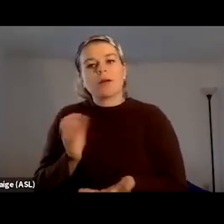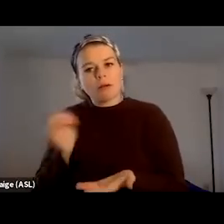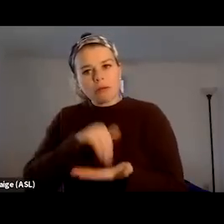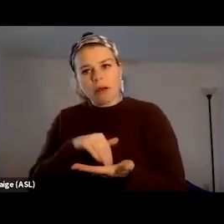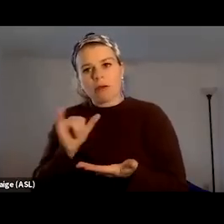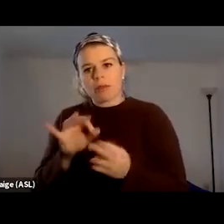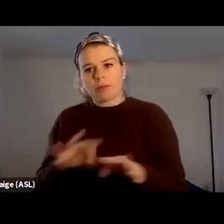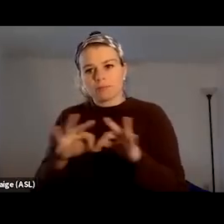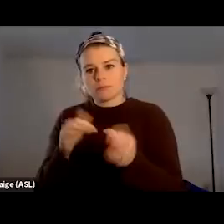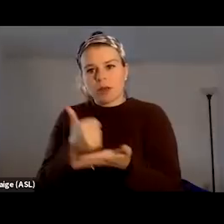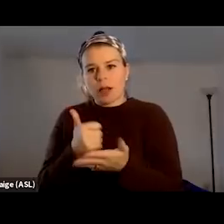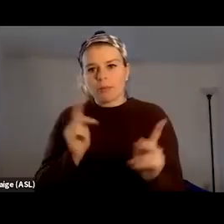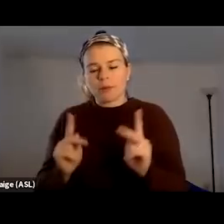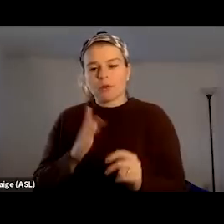mientras se involucran ampliamente en su comunidad.